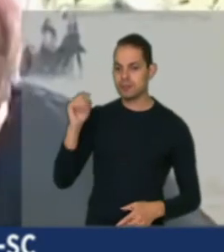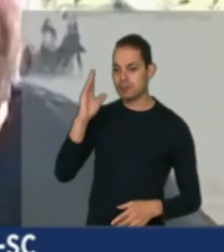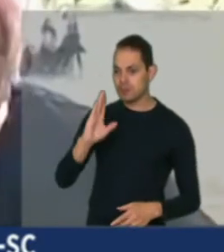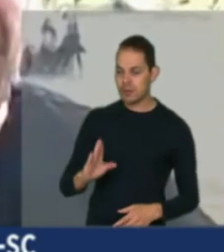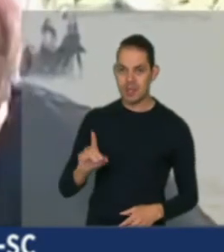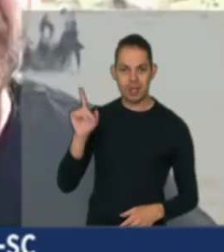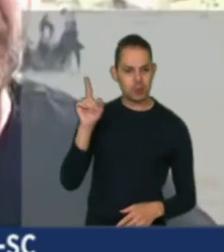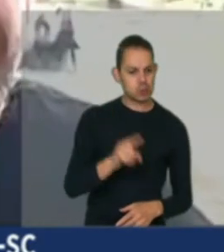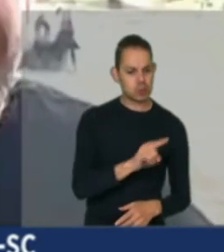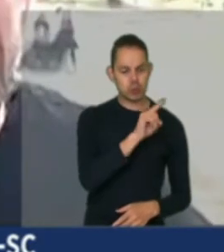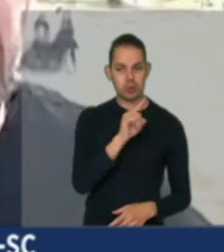EDUCAÇÃO NA SAÚDE, NA... NA ASSISTÊNCIA, NA AGRICULTURA,